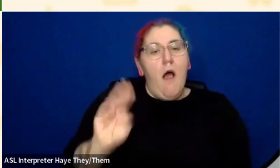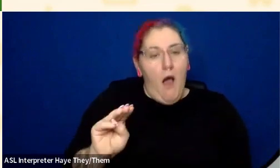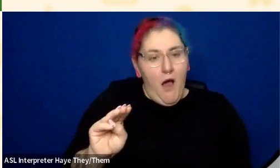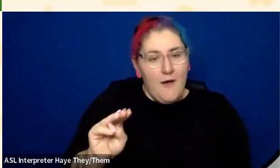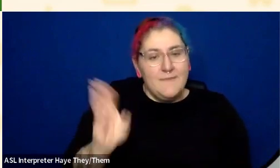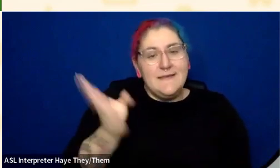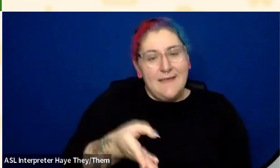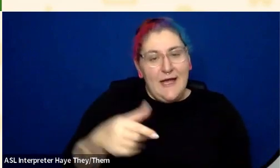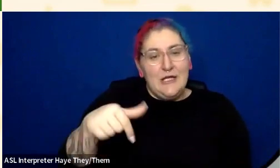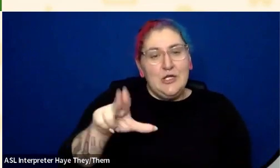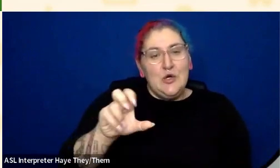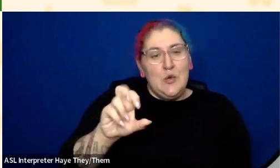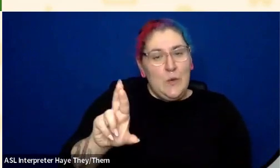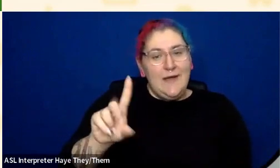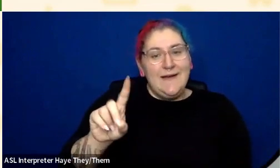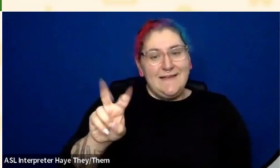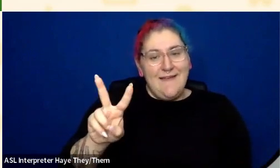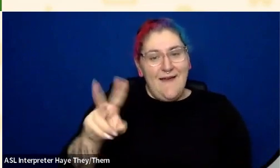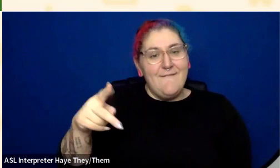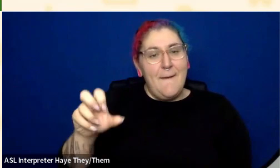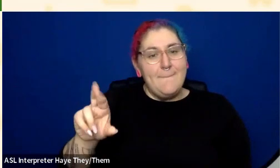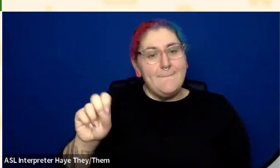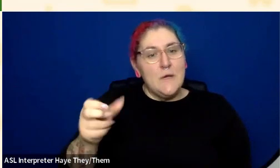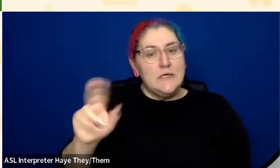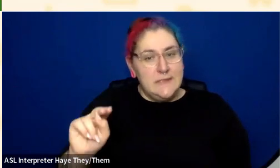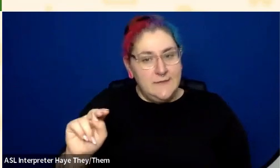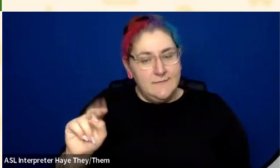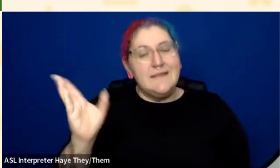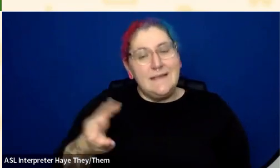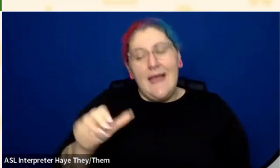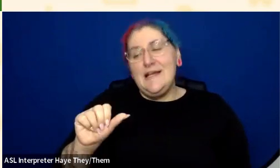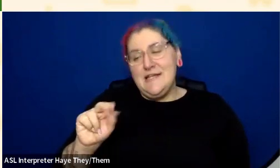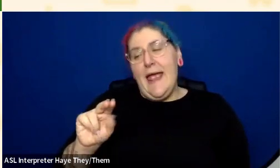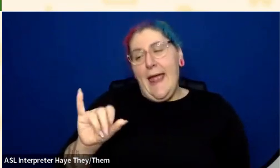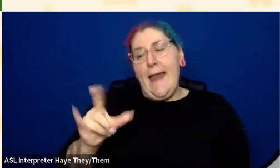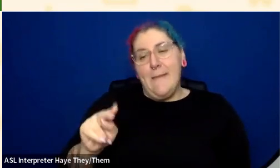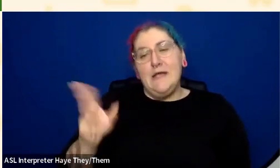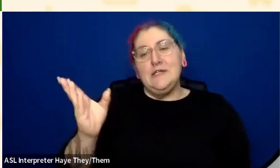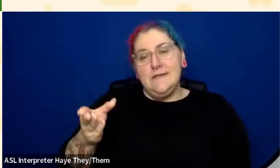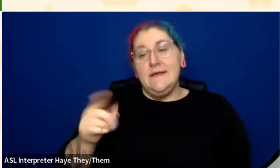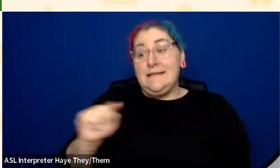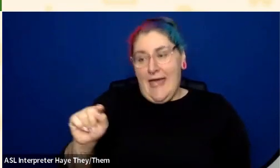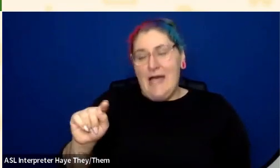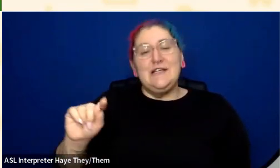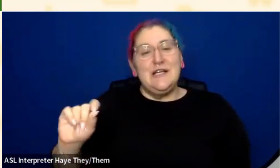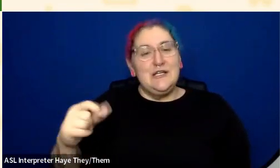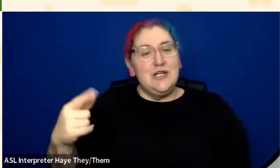Eso te dará el código que vamos a revisar. También está nuevamente en el enlace de diapositiva que tengo en la parte superior,